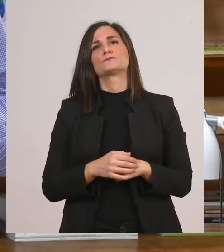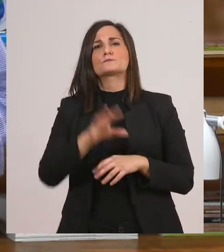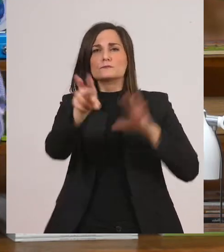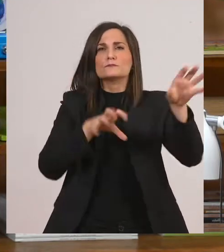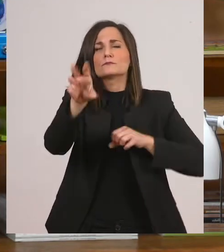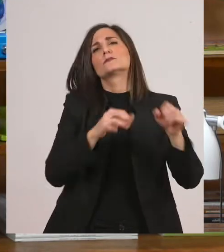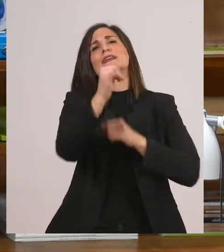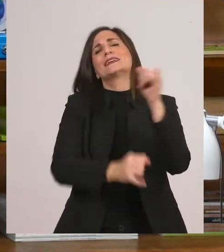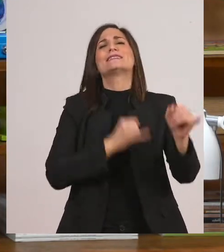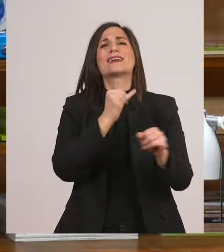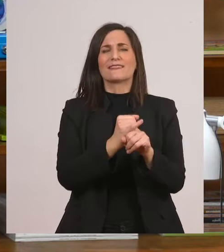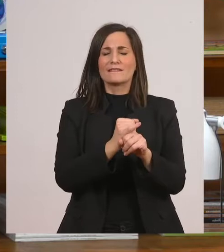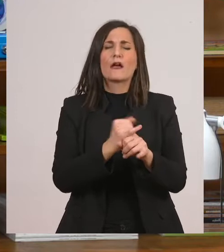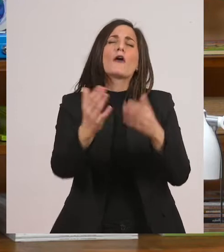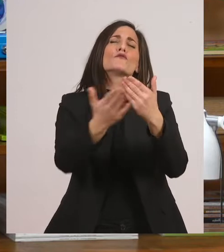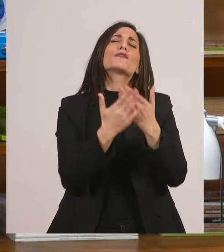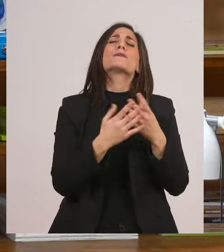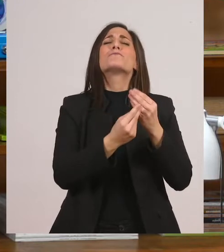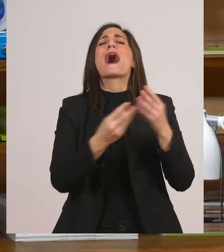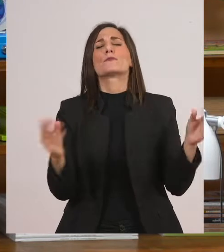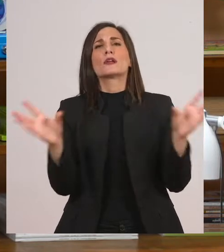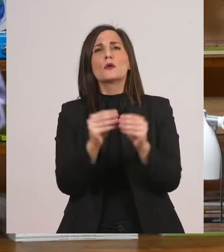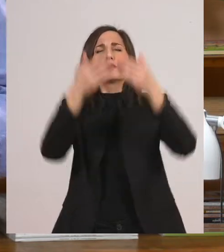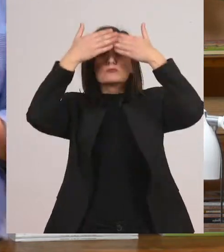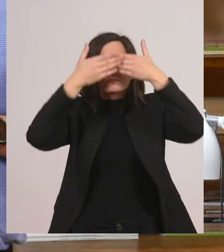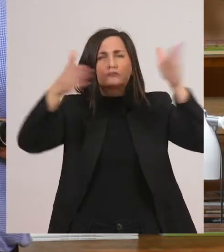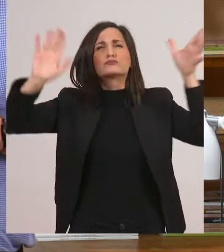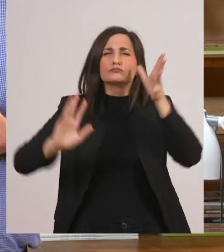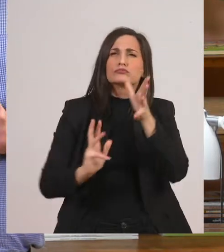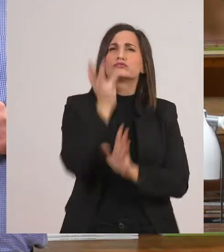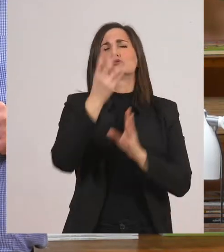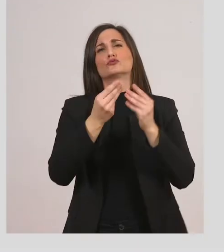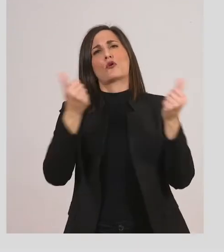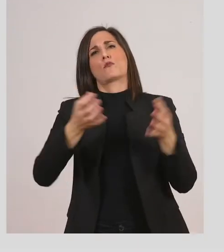Βολεύει πάρα πολύ και ειλικρινά βοηθάει πάρα πολύ και στην καλλιέργεια ...αυτού του είδους του λόγου.